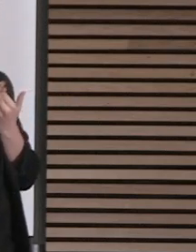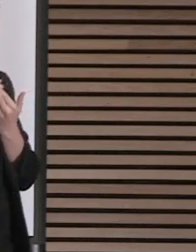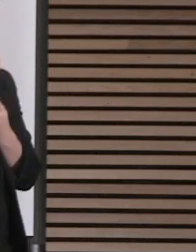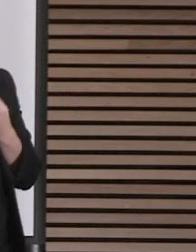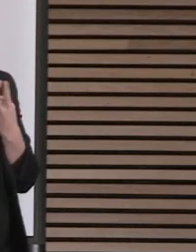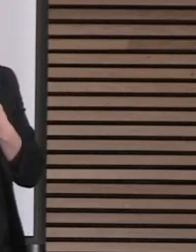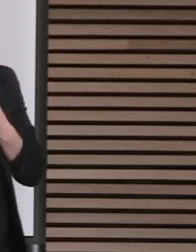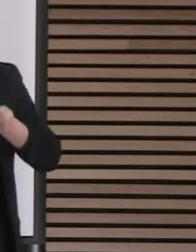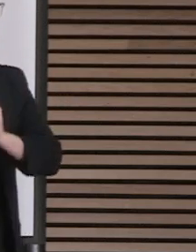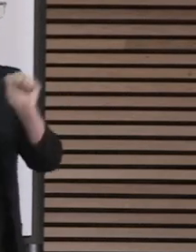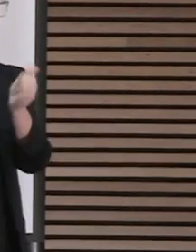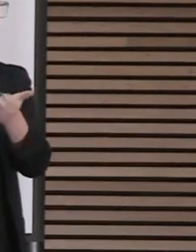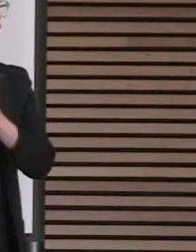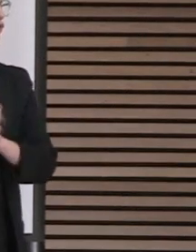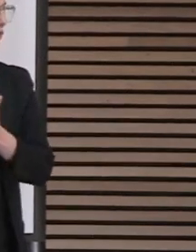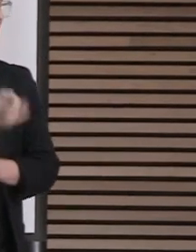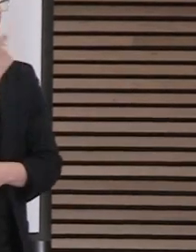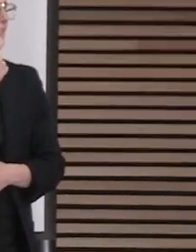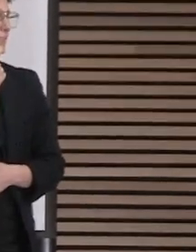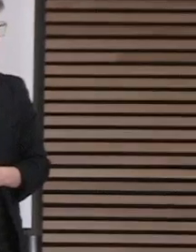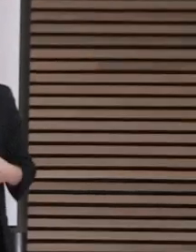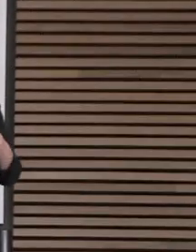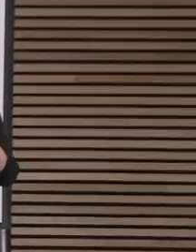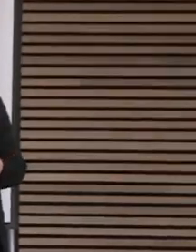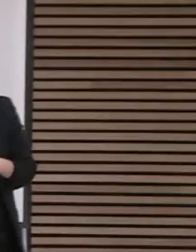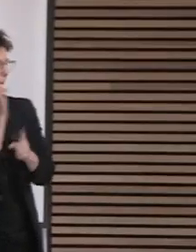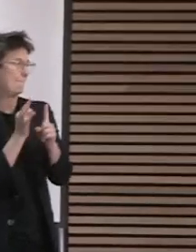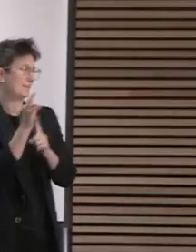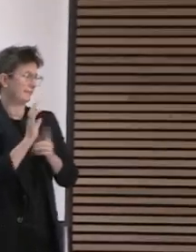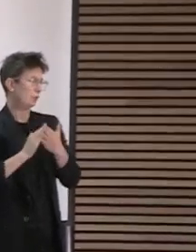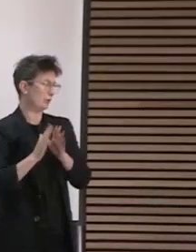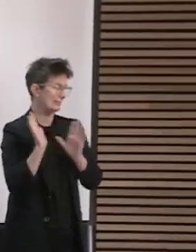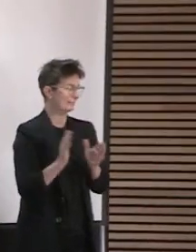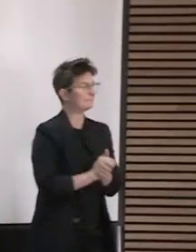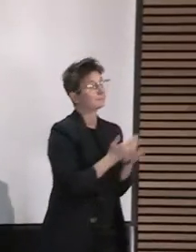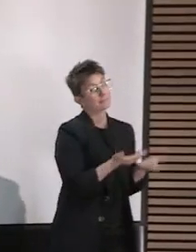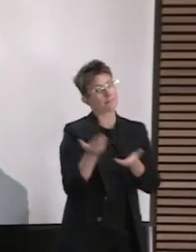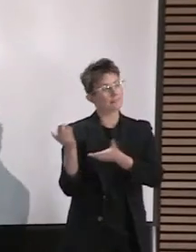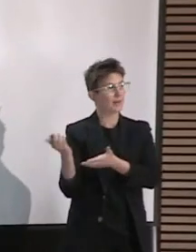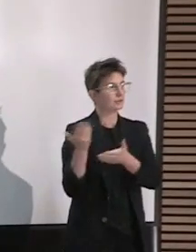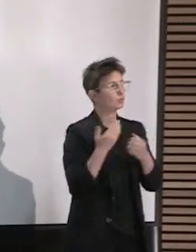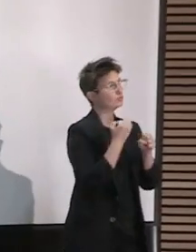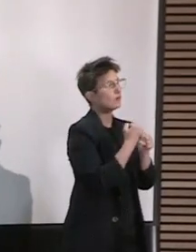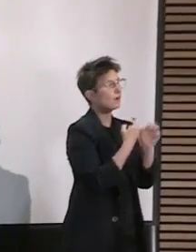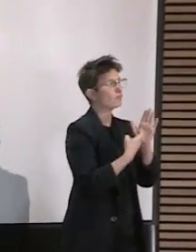tonu nga waahi whakamatautau pakiwaitara i Akarana. Nga hapori hei whakarite kia tata,